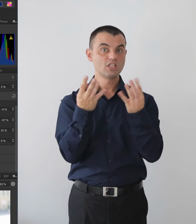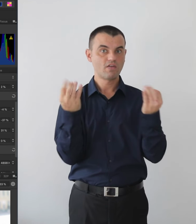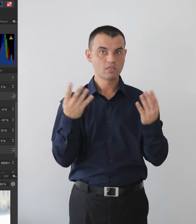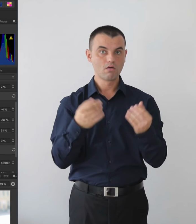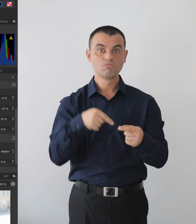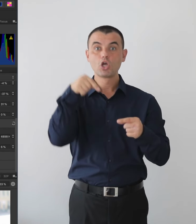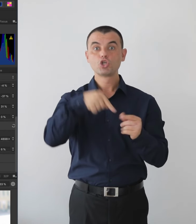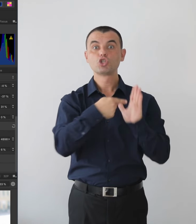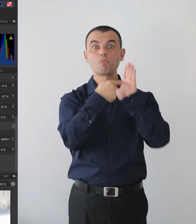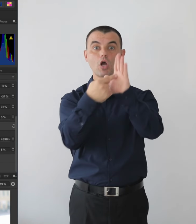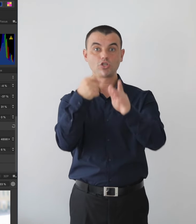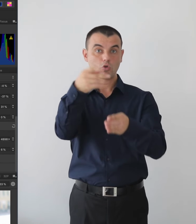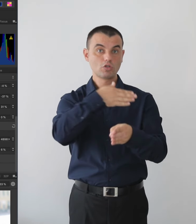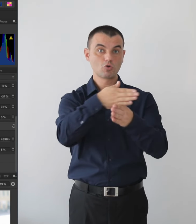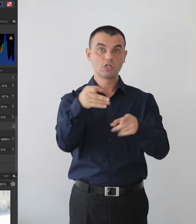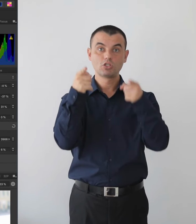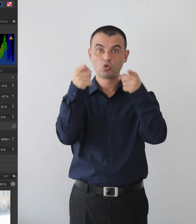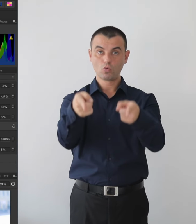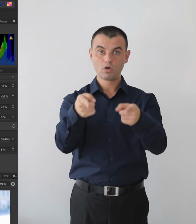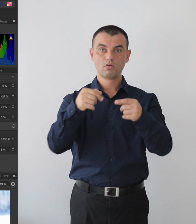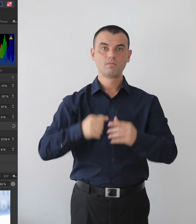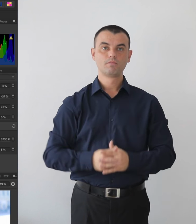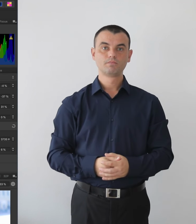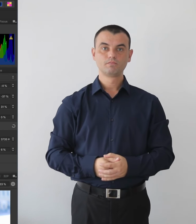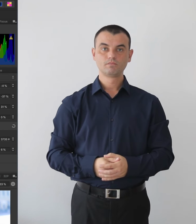Ще демострираме процесът на обработка с Affinity: